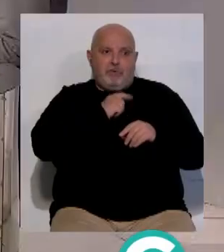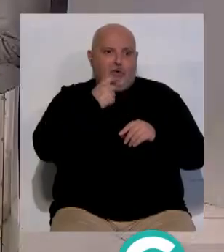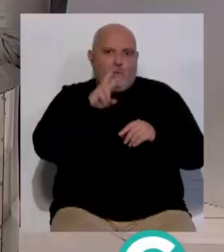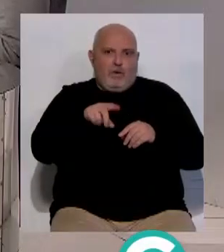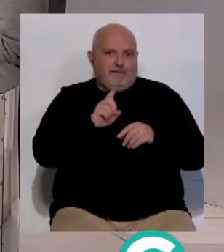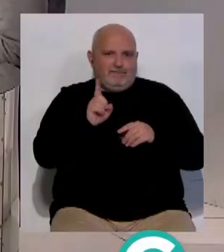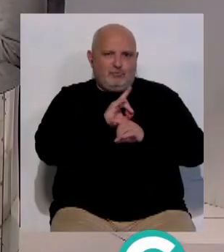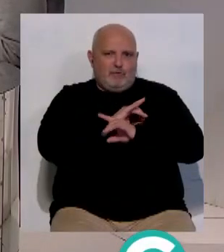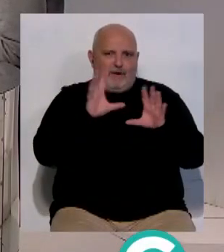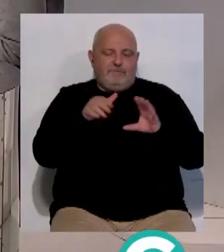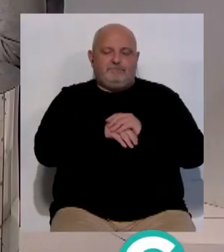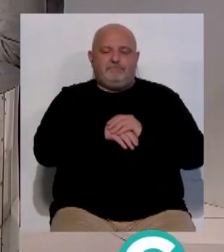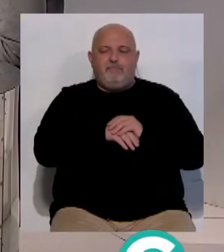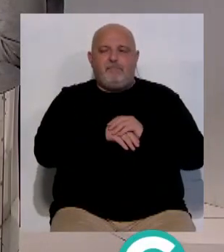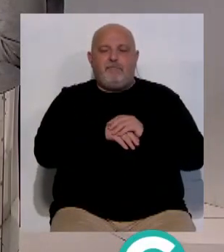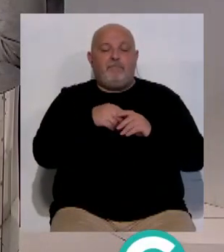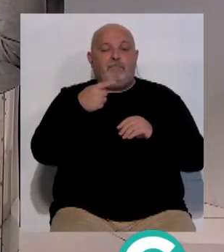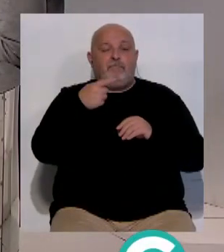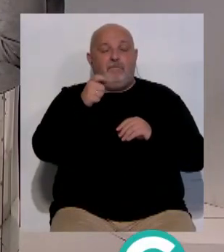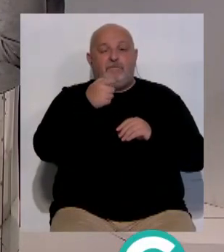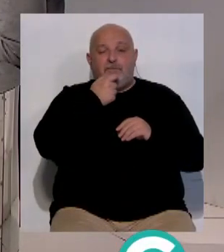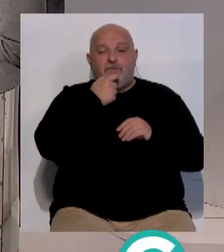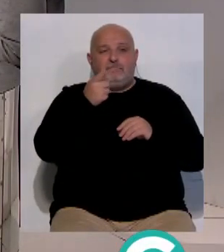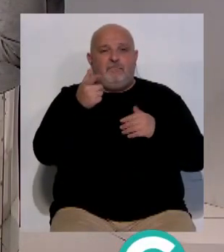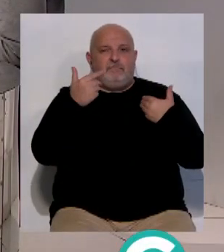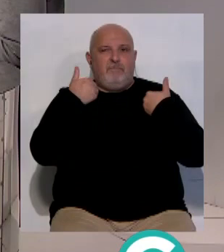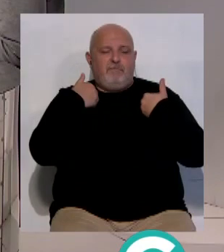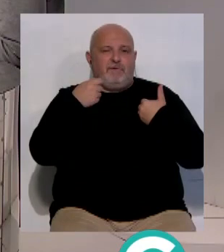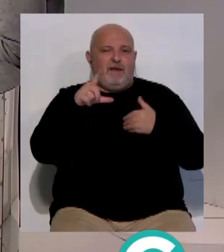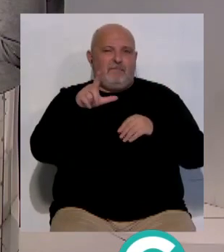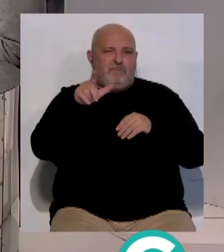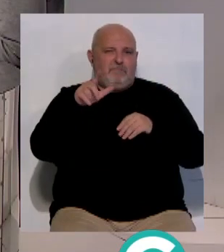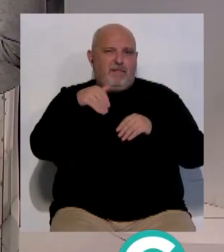acción yil Manzano coincidimos en que es un buen árbitro porque es internacional lo dice Incluso